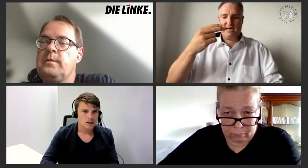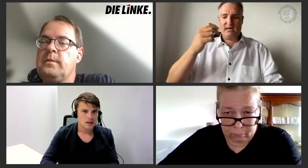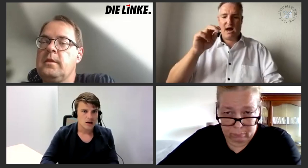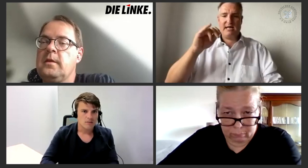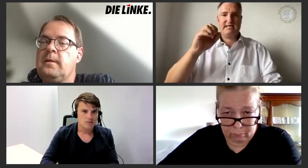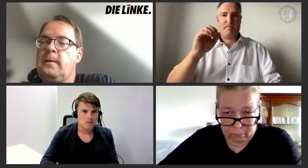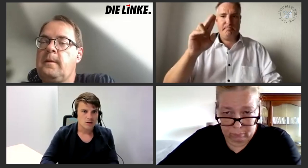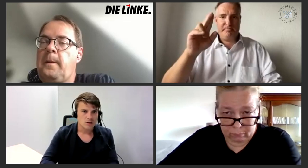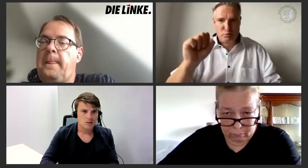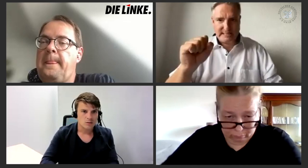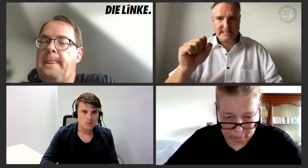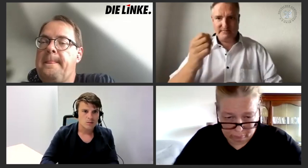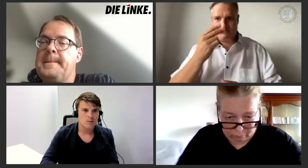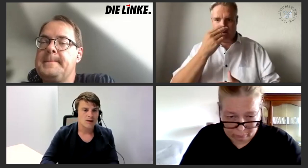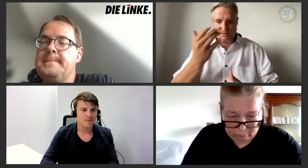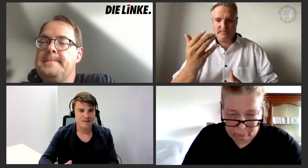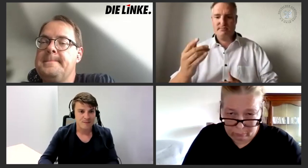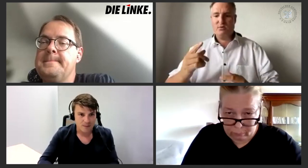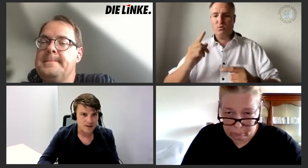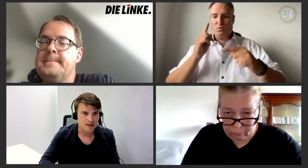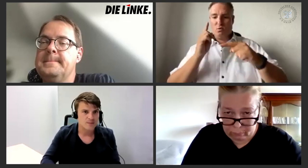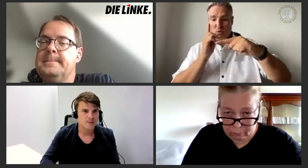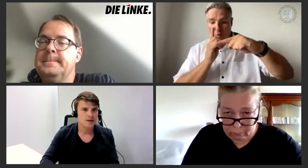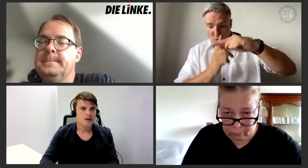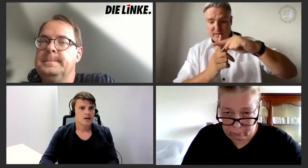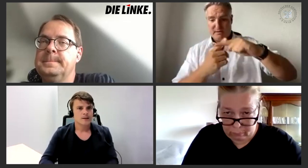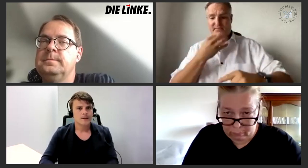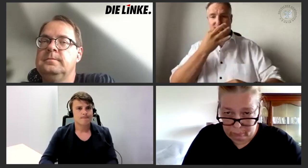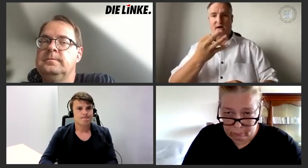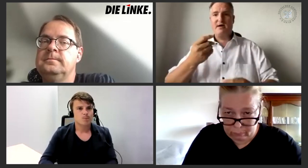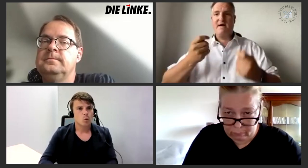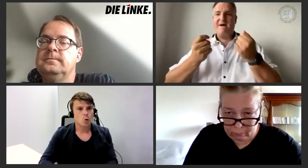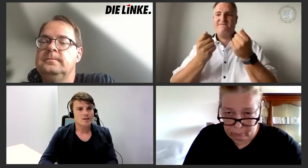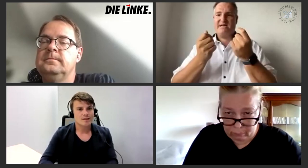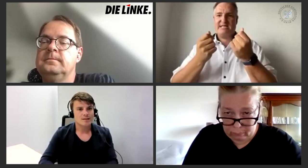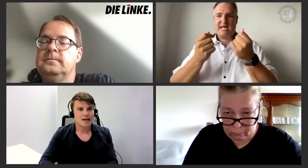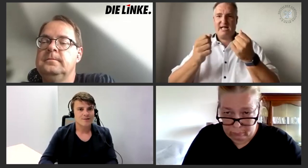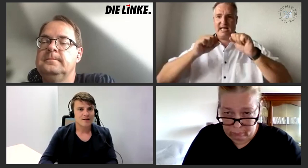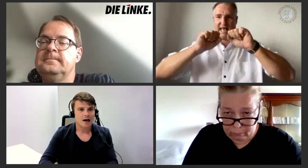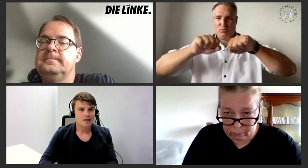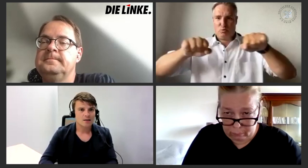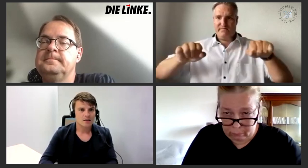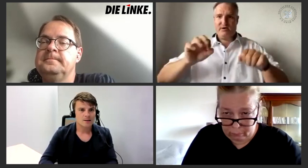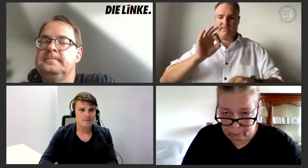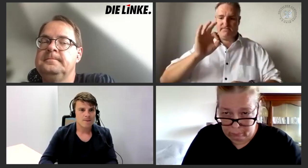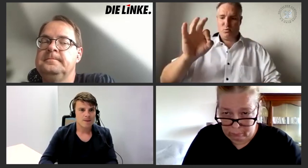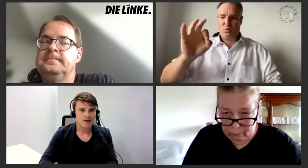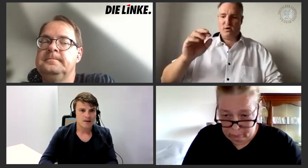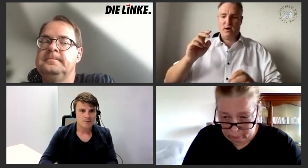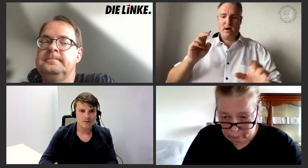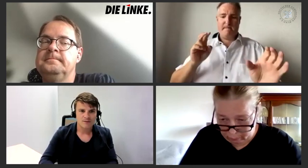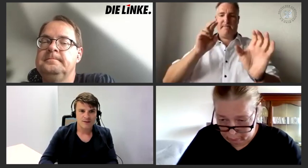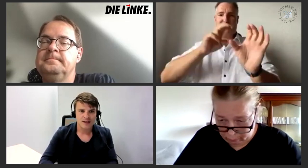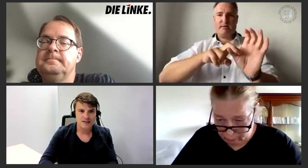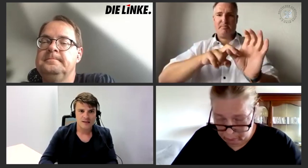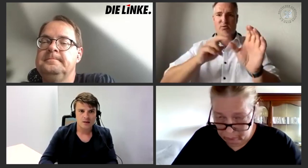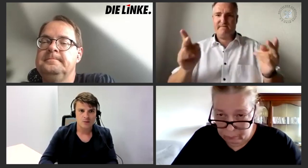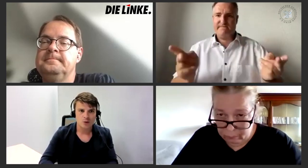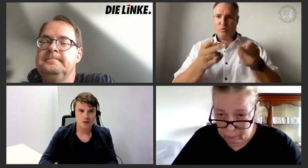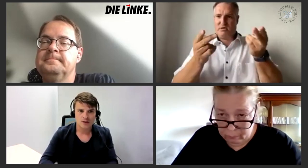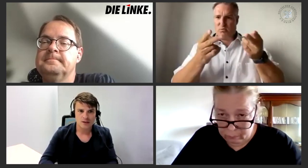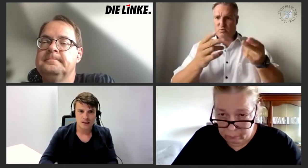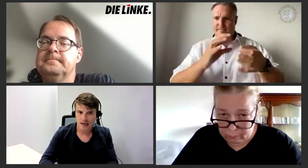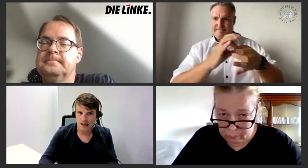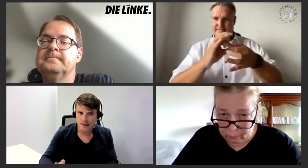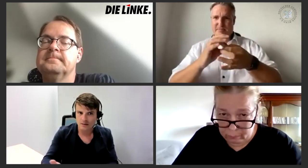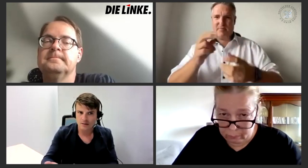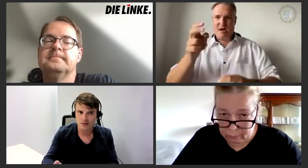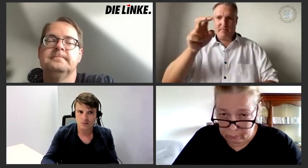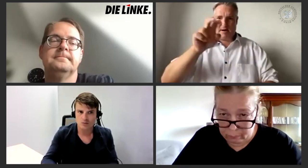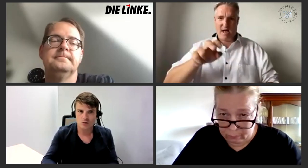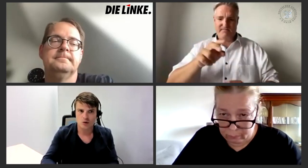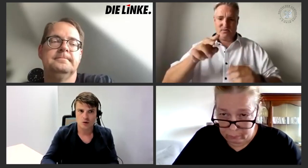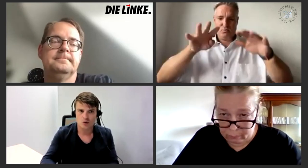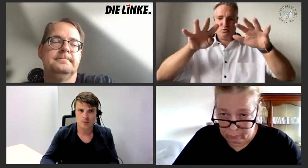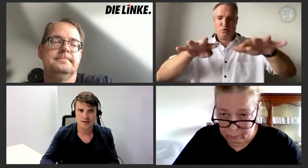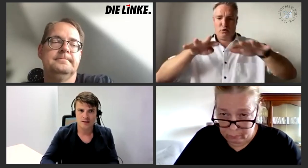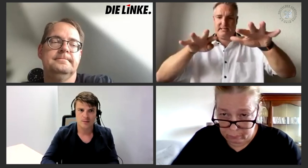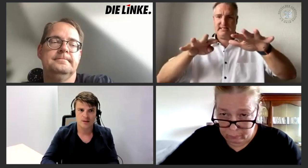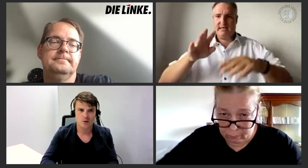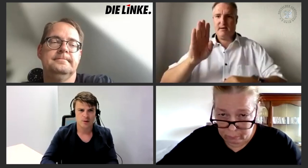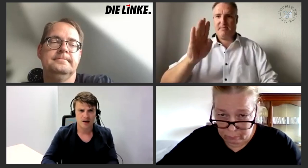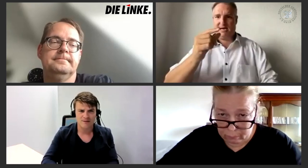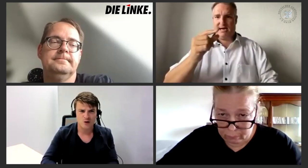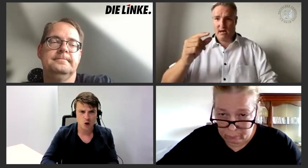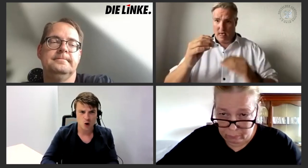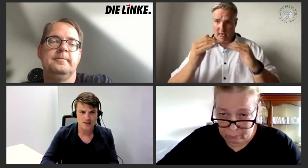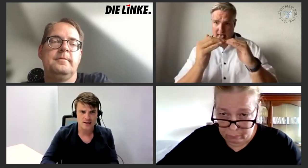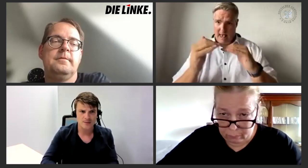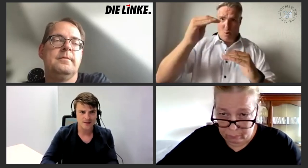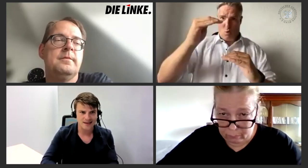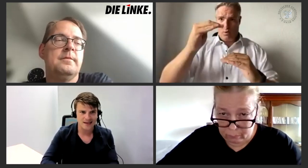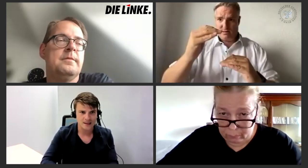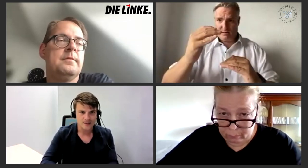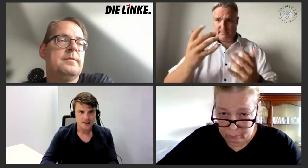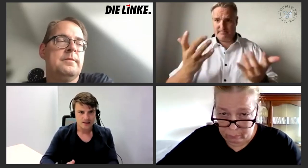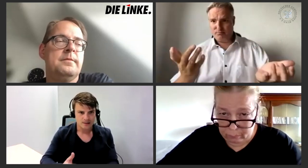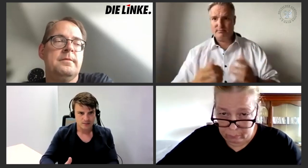Feedbackmechanismen und da die Frage nach finanziellen Möglichkeiten zur Partizipation, § 19 BG,